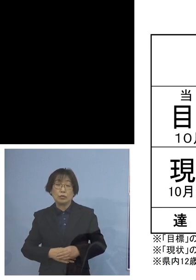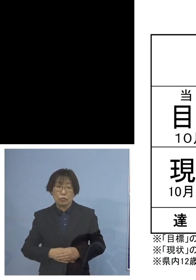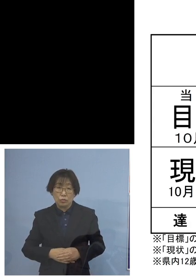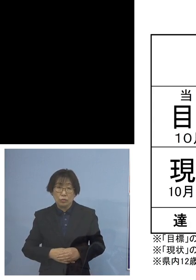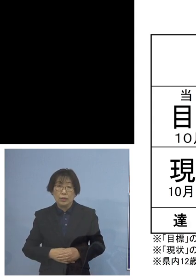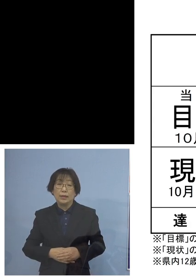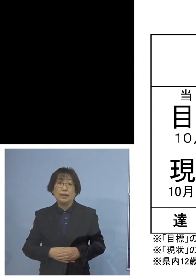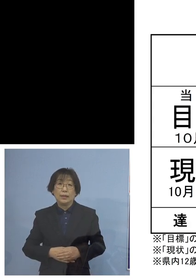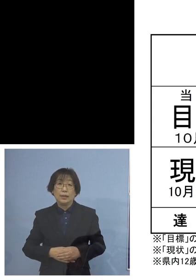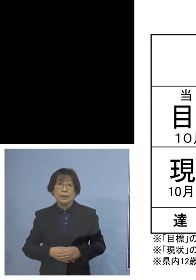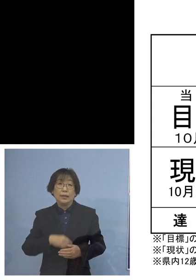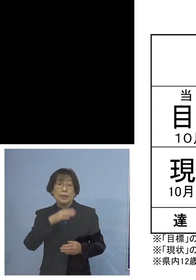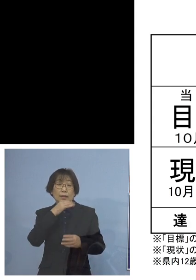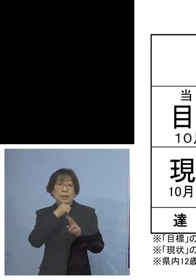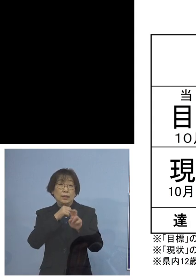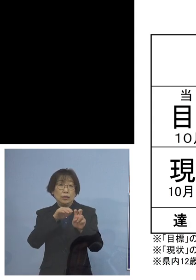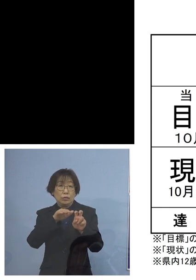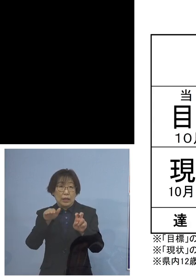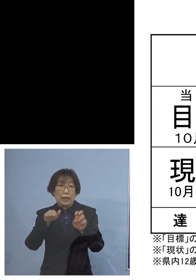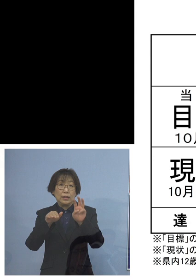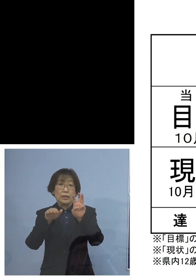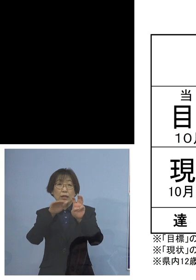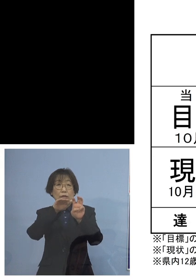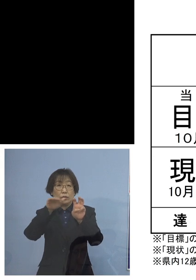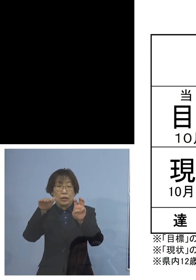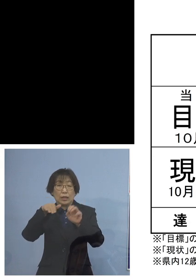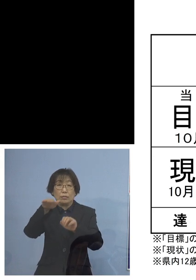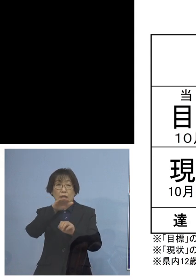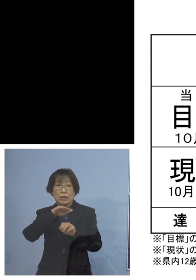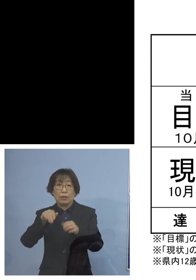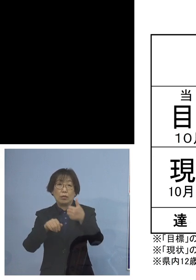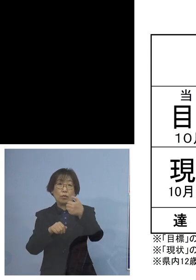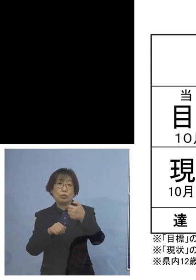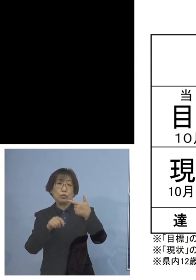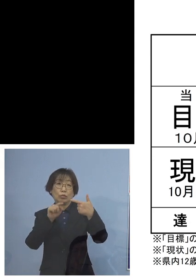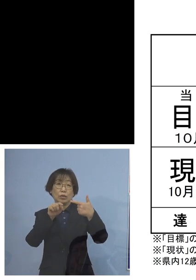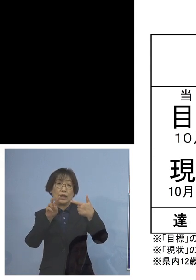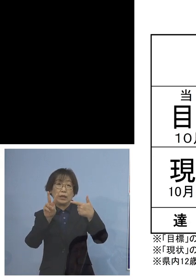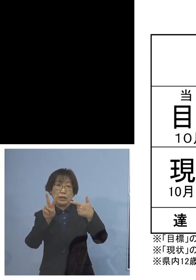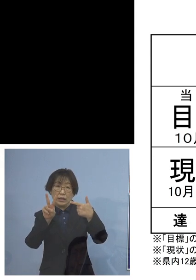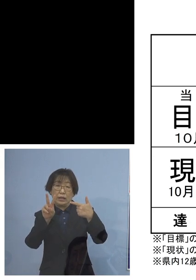20代から30代の皆様方 56.2パーセントということで